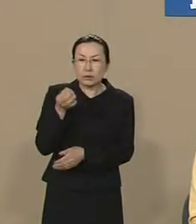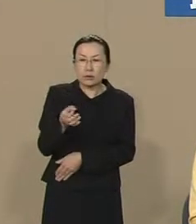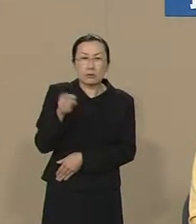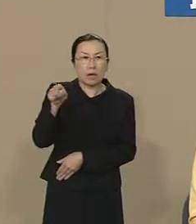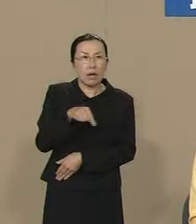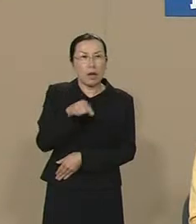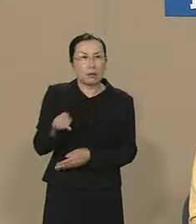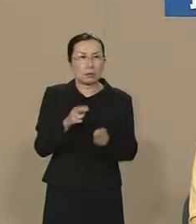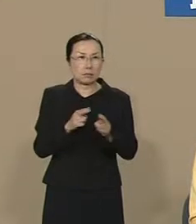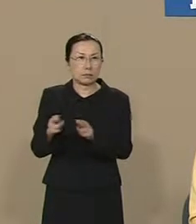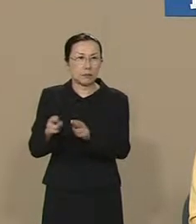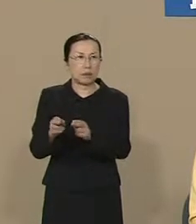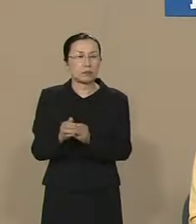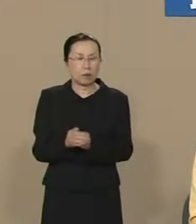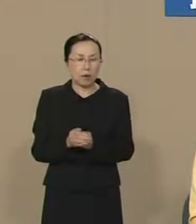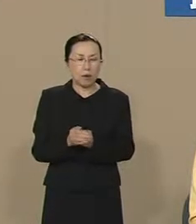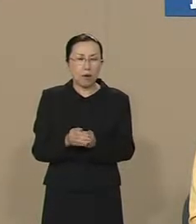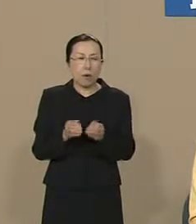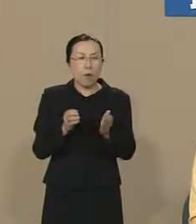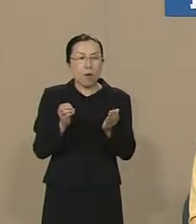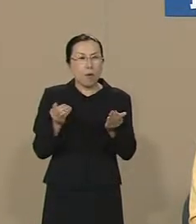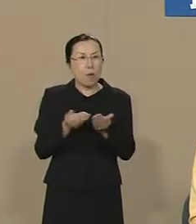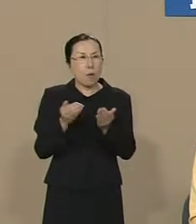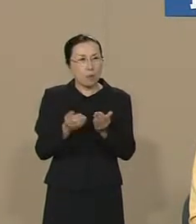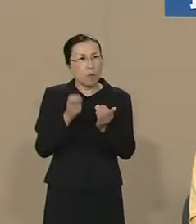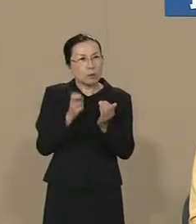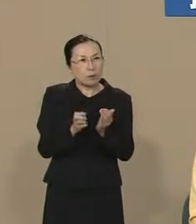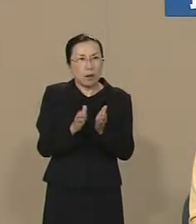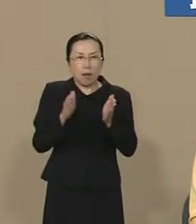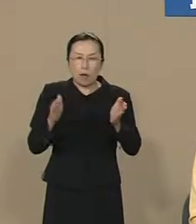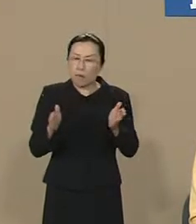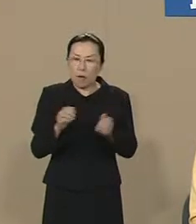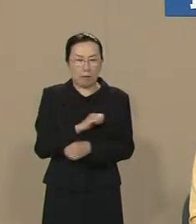労働規制の緩和を 認めるわけにはいきません｡